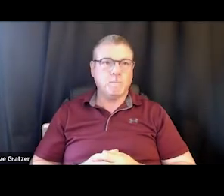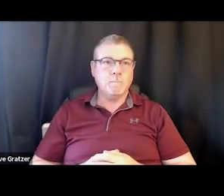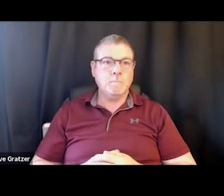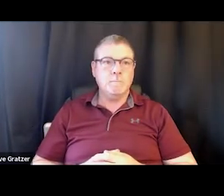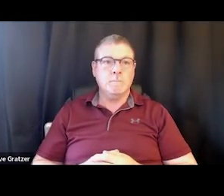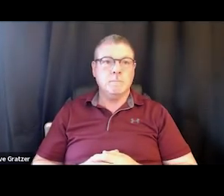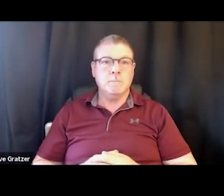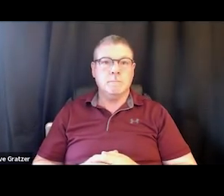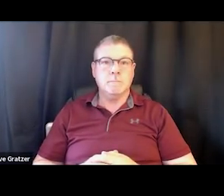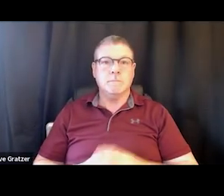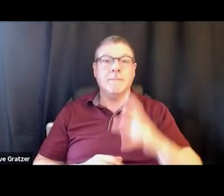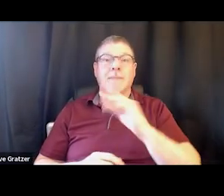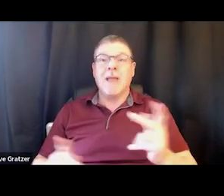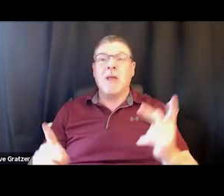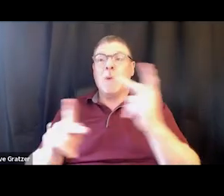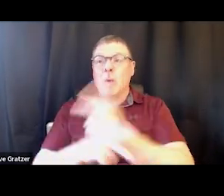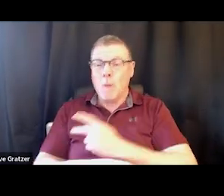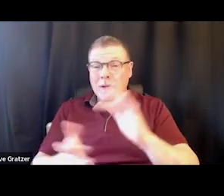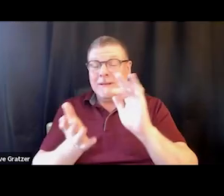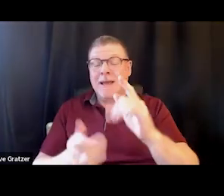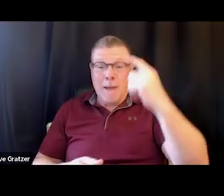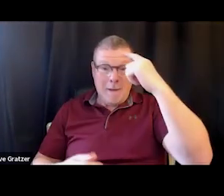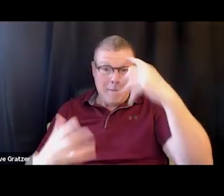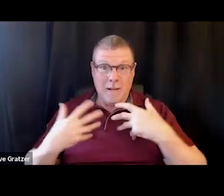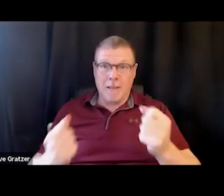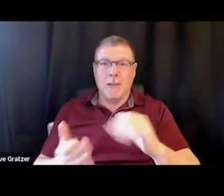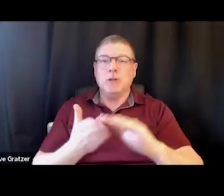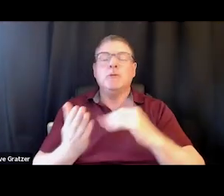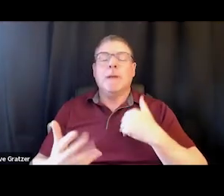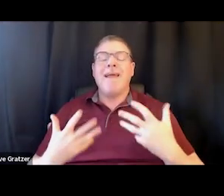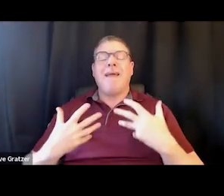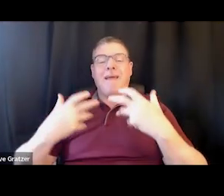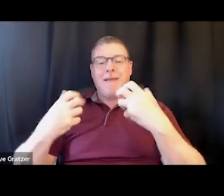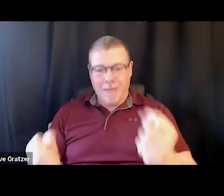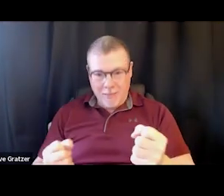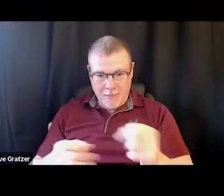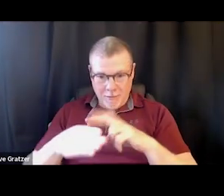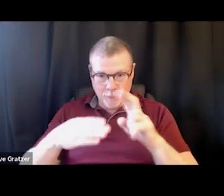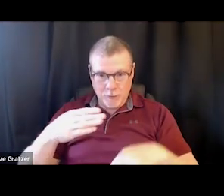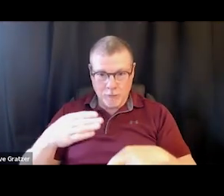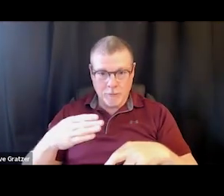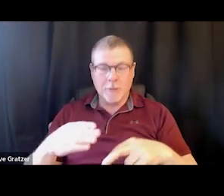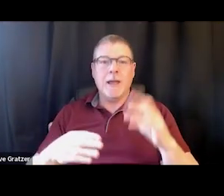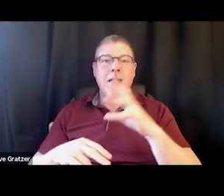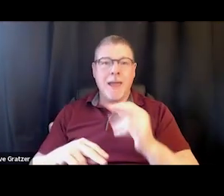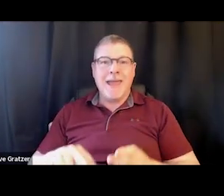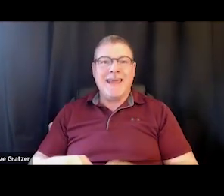con peores resultados de salud y un mayor uso de atención de salud mental